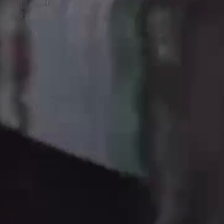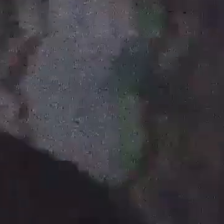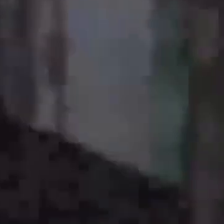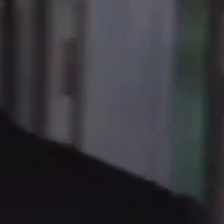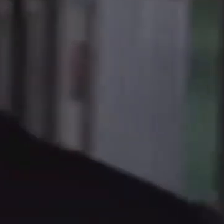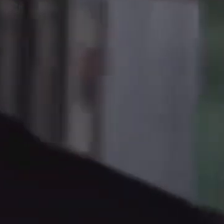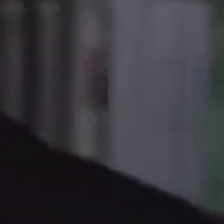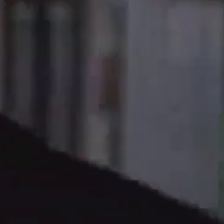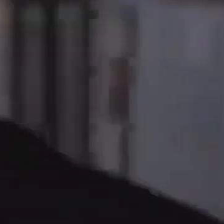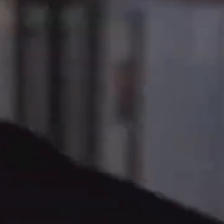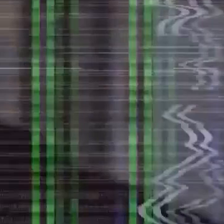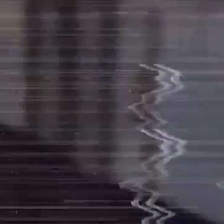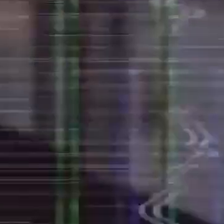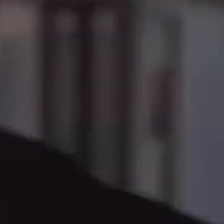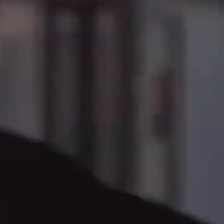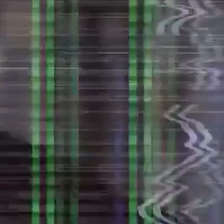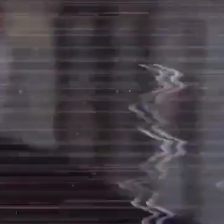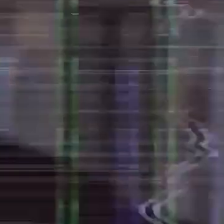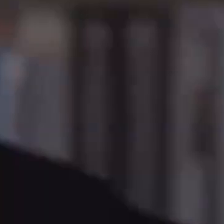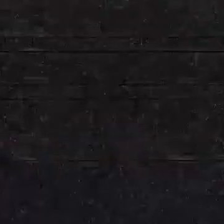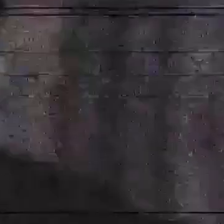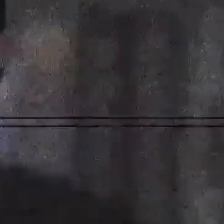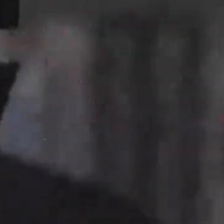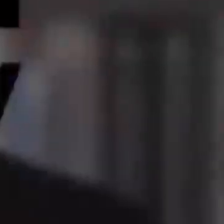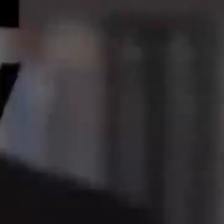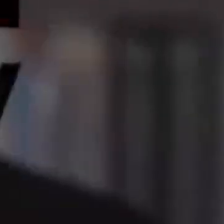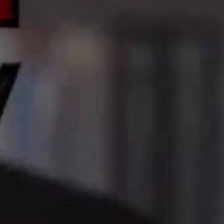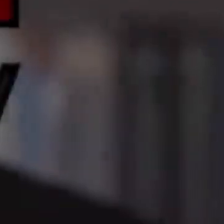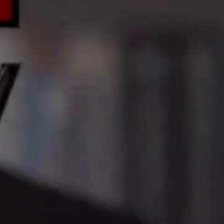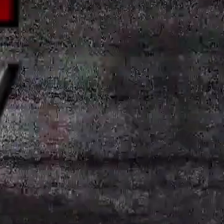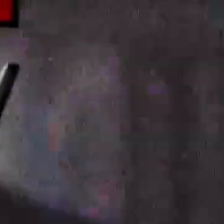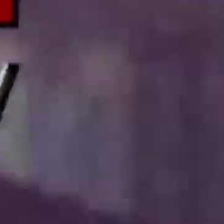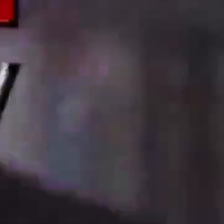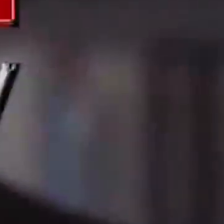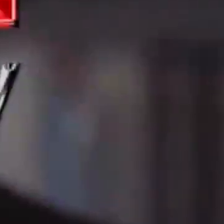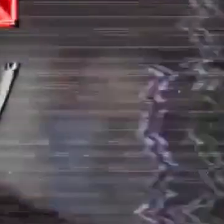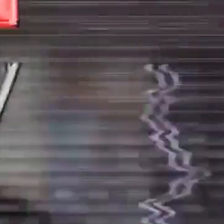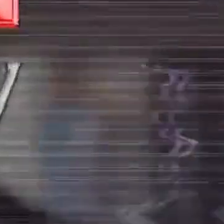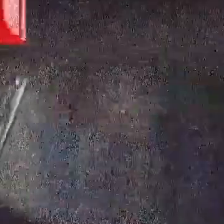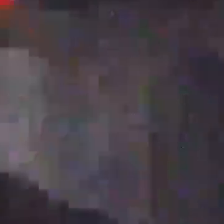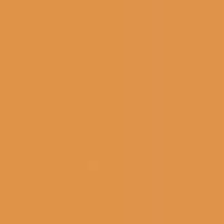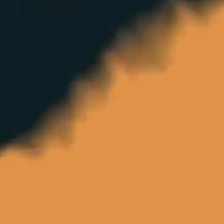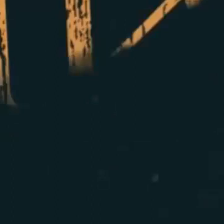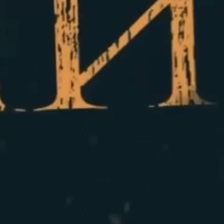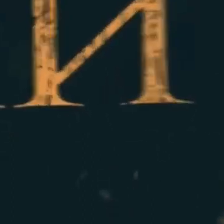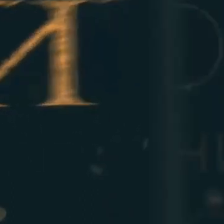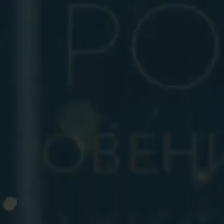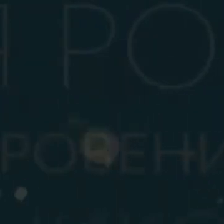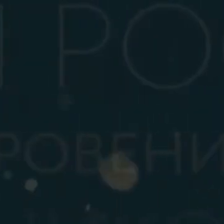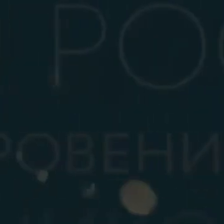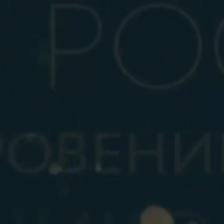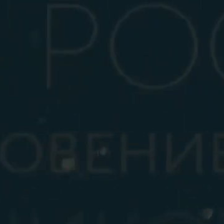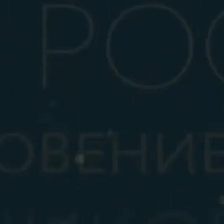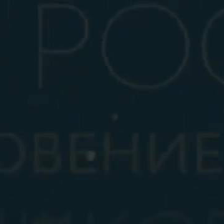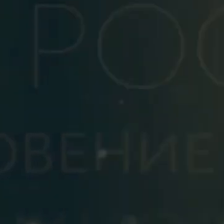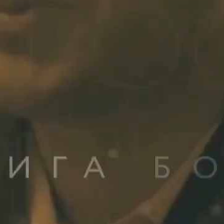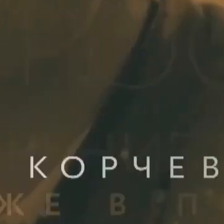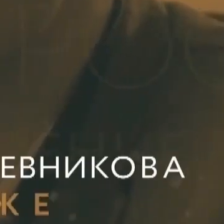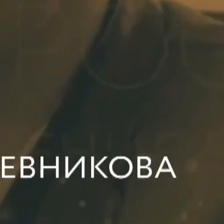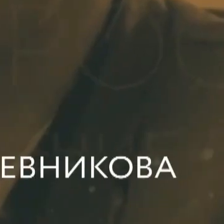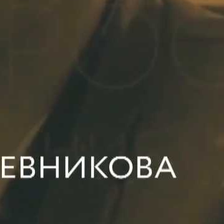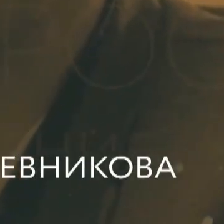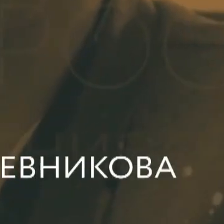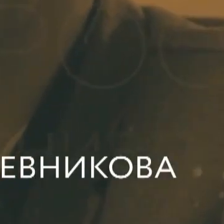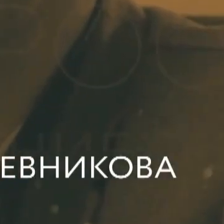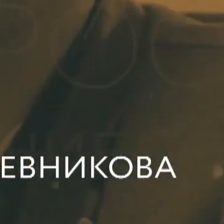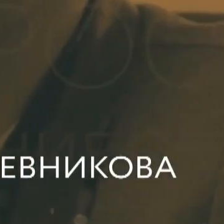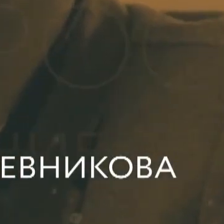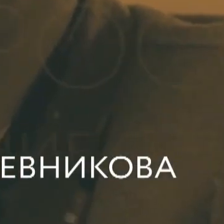Игорь Петровский тест на правду книга Имя России духовная история страны известного